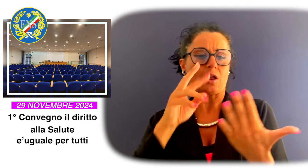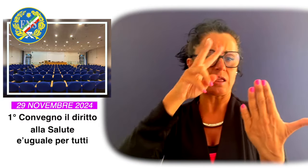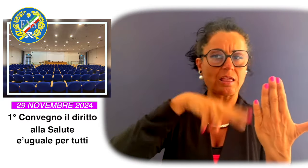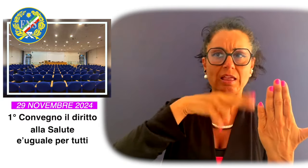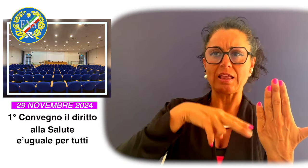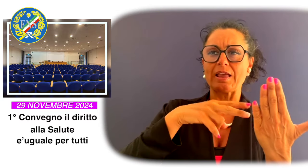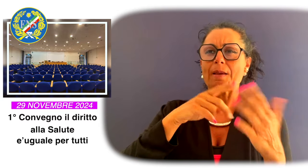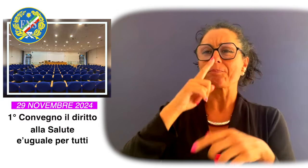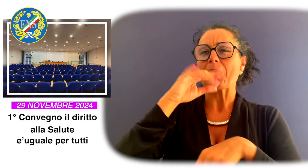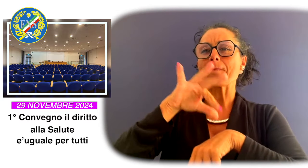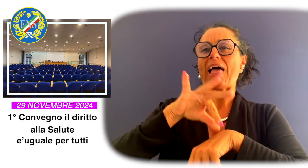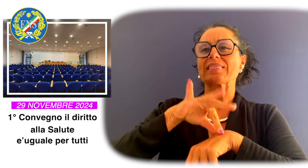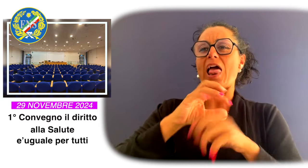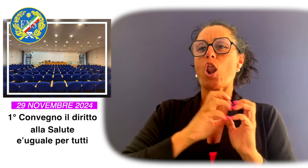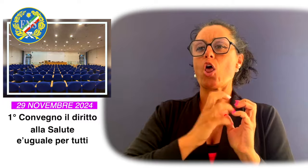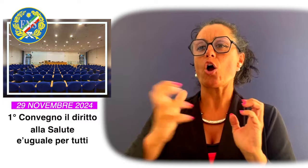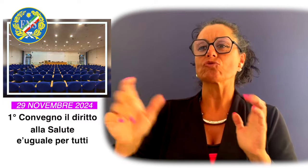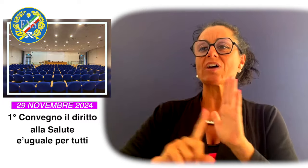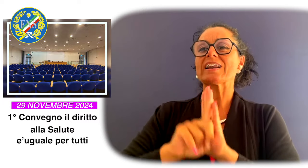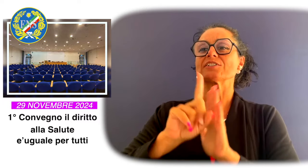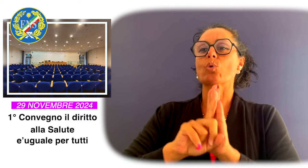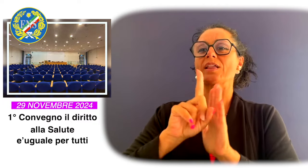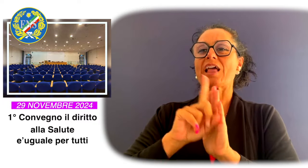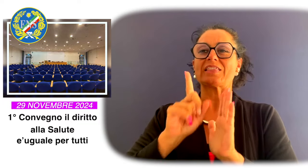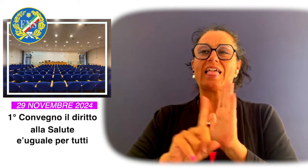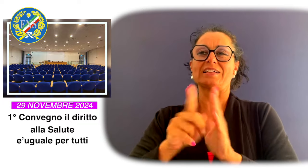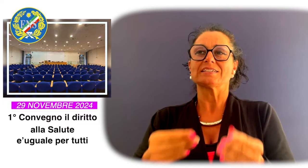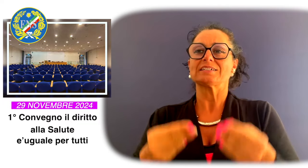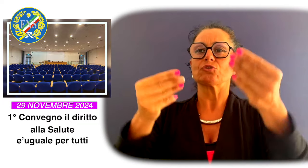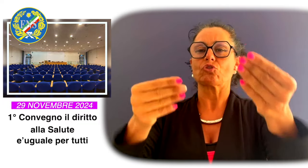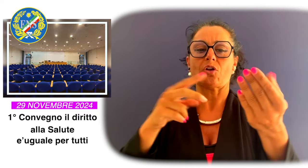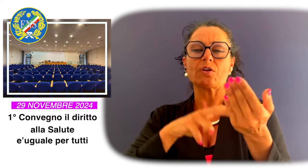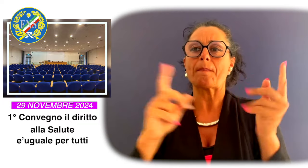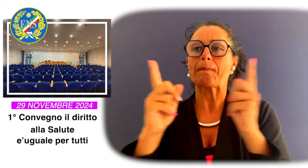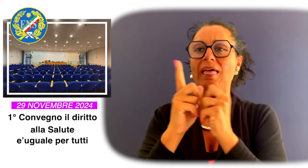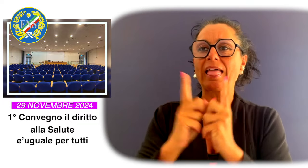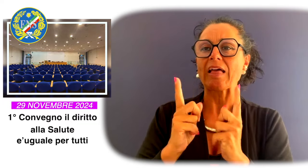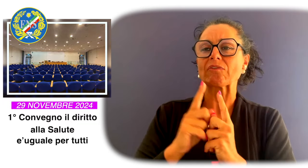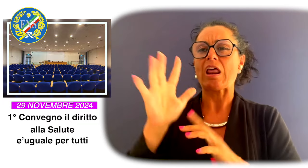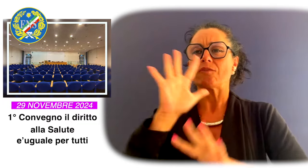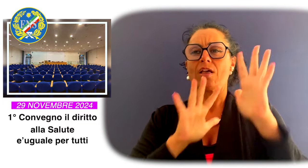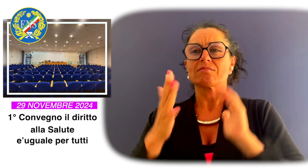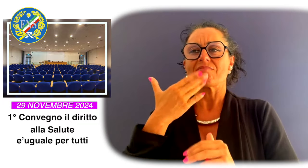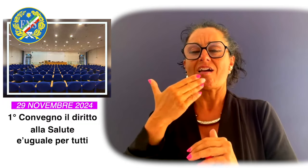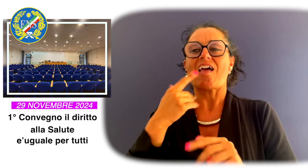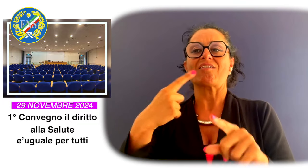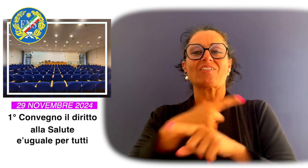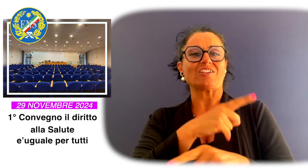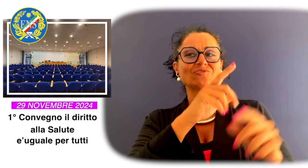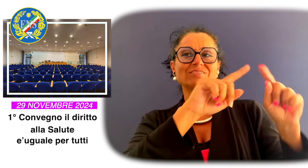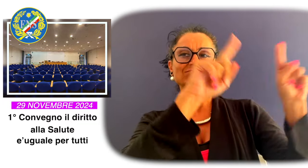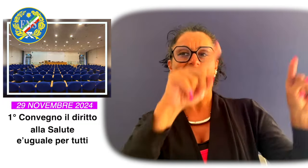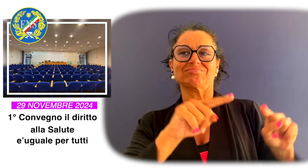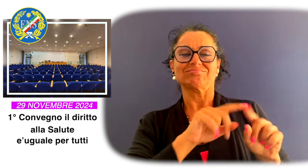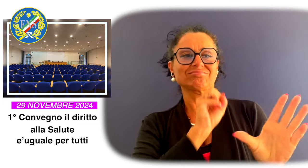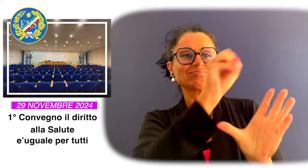spesso all’aiuto di terze persone anche per leggere i referti. Gli esiti relativi alle diverse patologie molto spesso sono brevi e le informazioni carenti, invece grazie